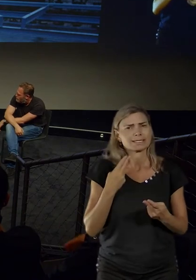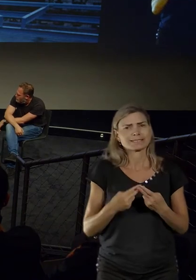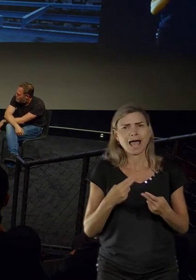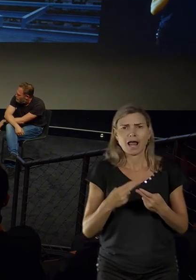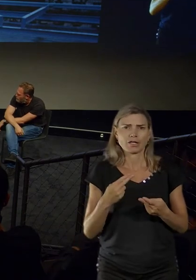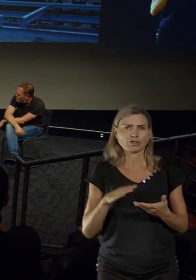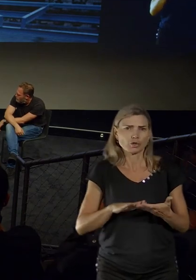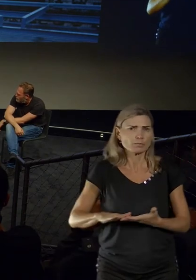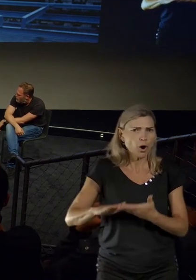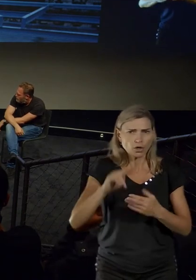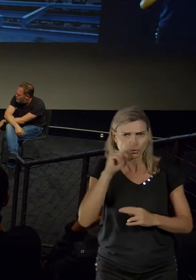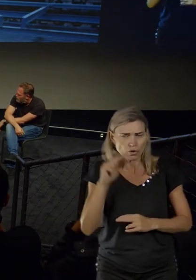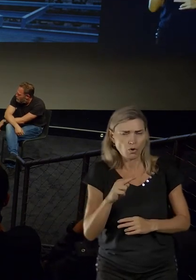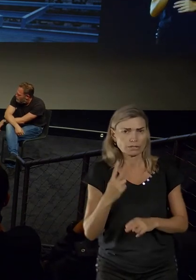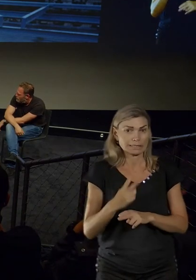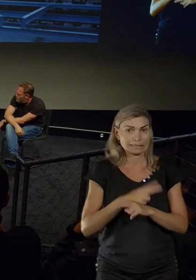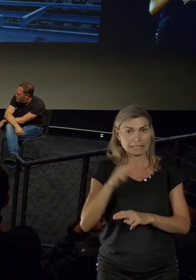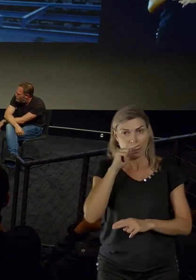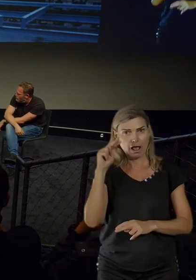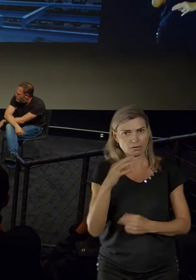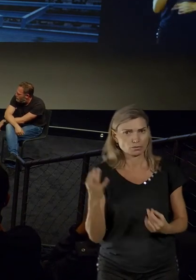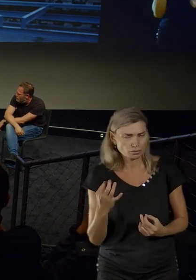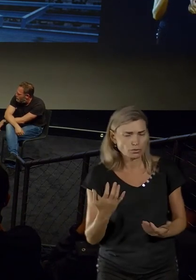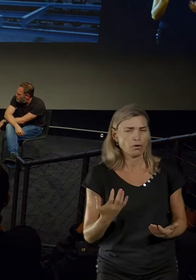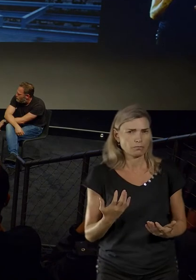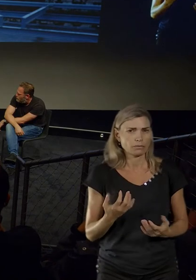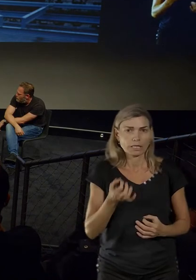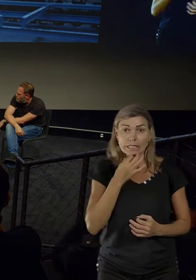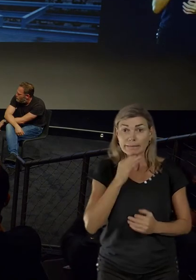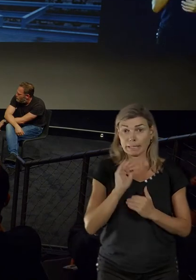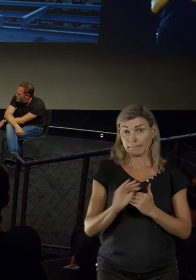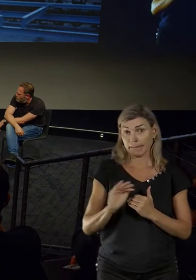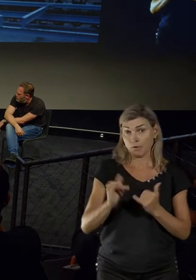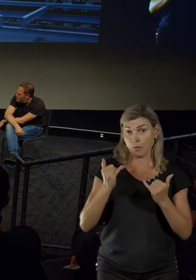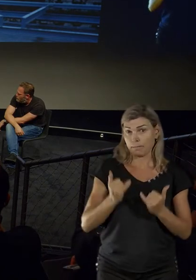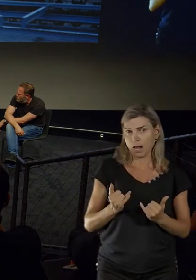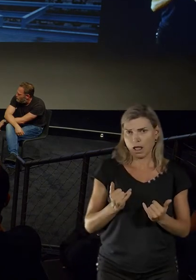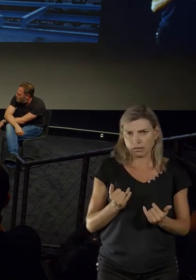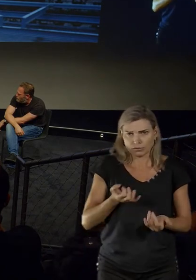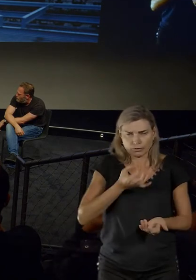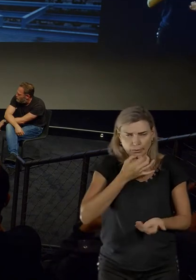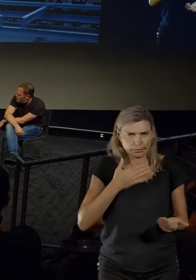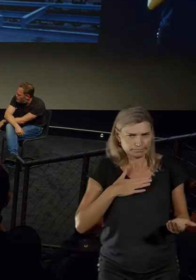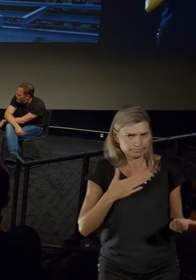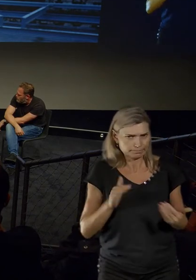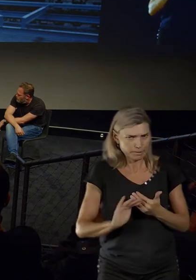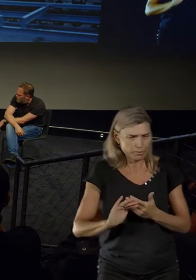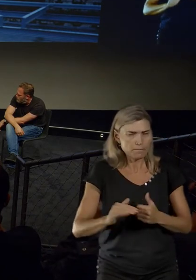A to není jen tak. Kdybychom to měli stavět mimo Prahu, tak už vůbec. Ale jedním z hlavních cílů státu,